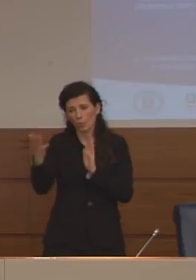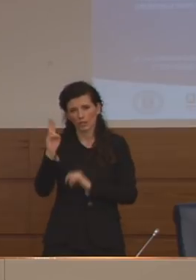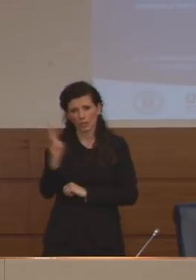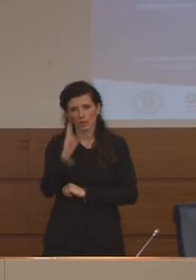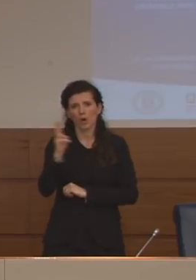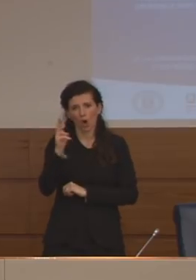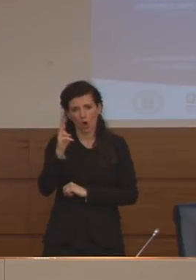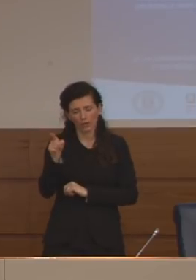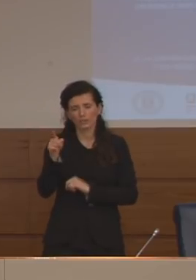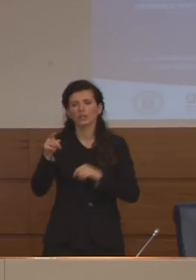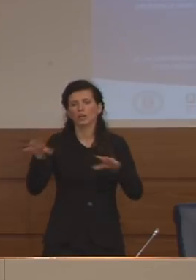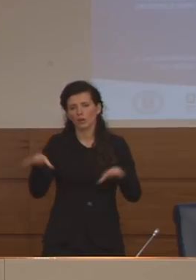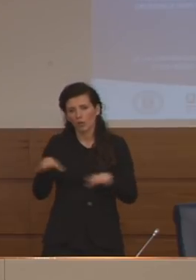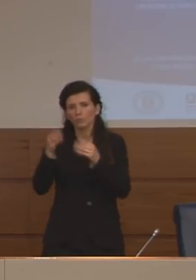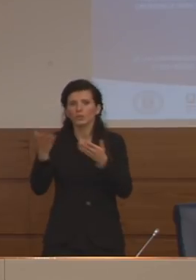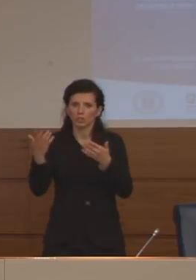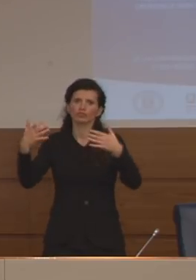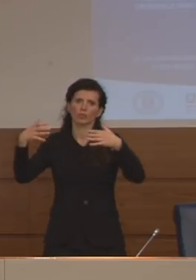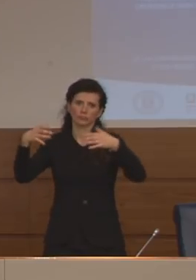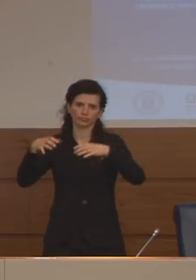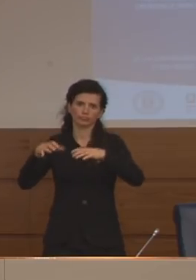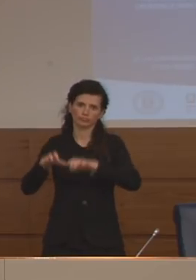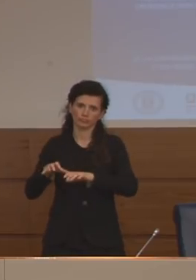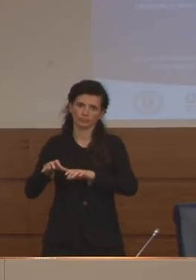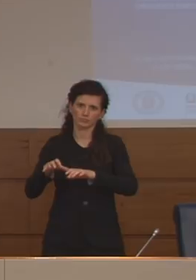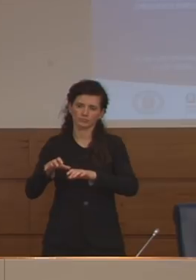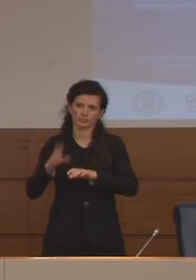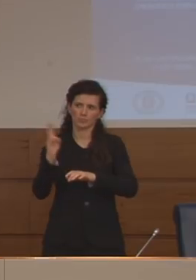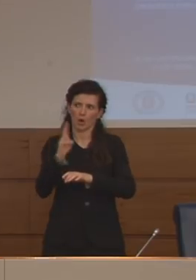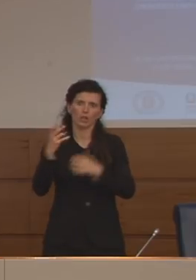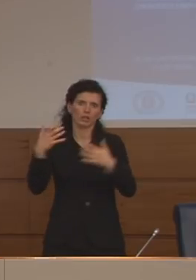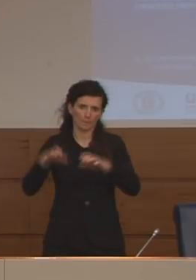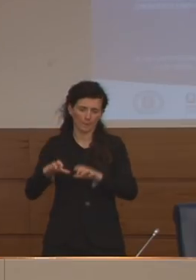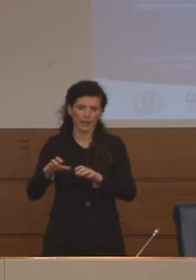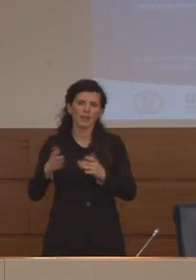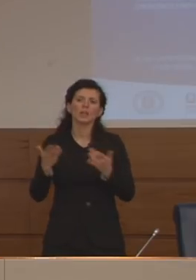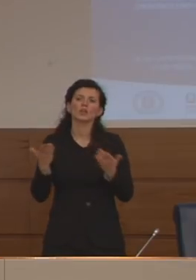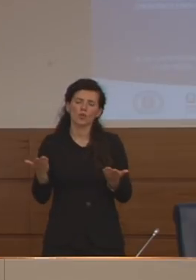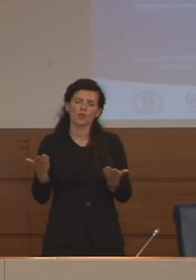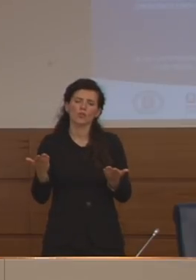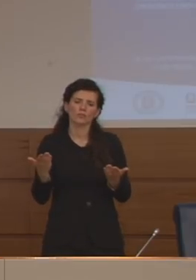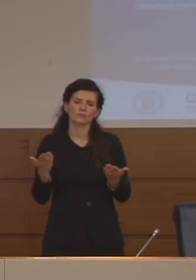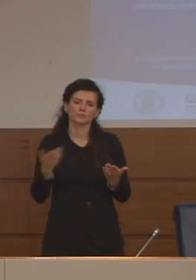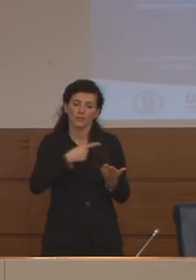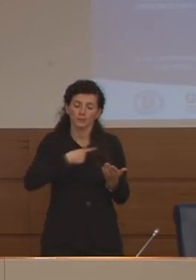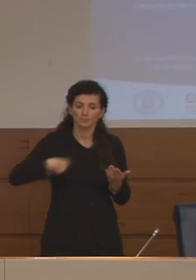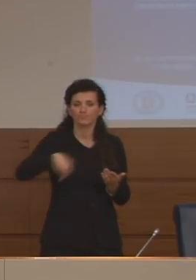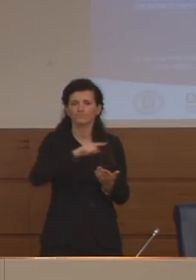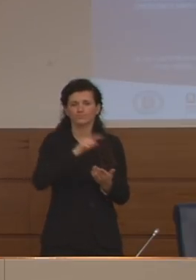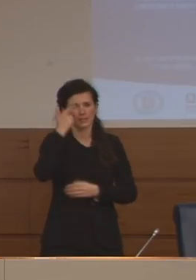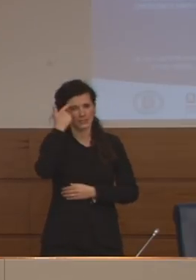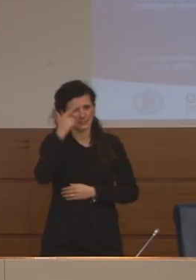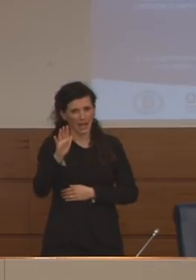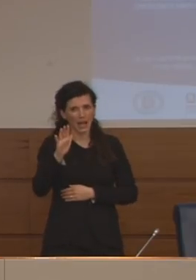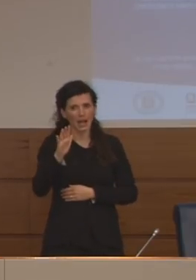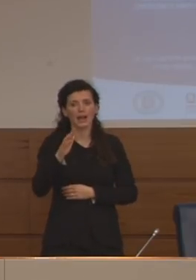importante, che però, come sappiamo, sono eventi che hanno